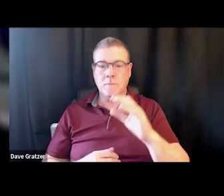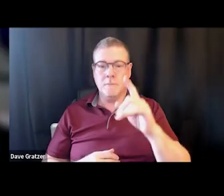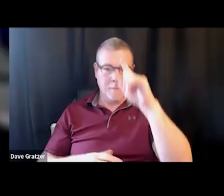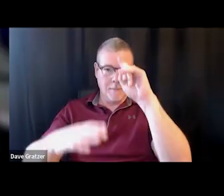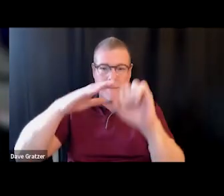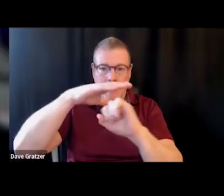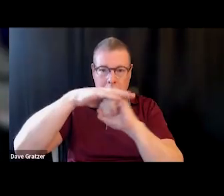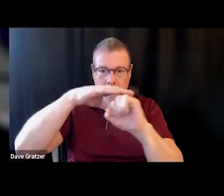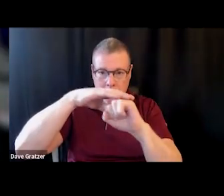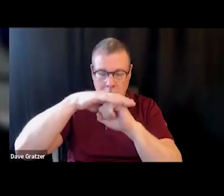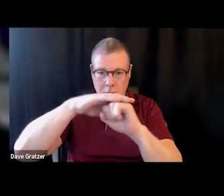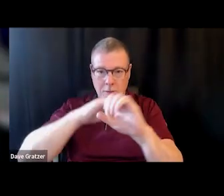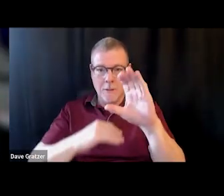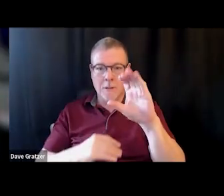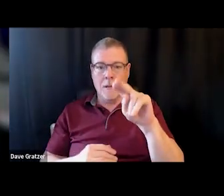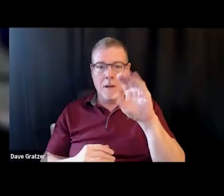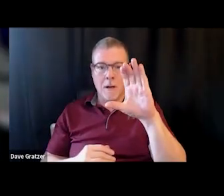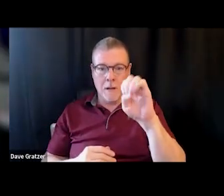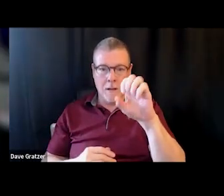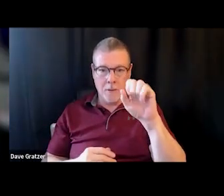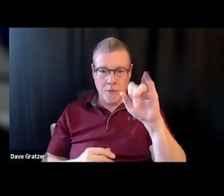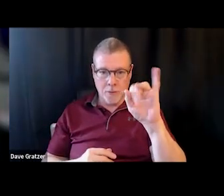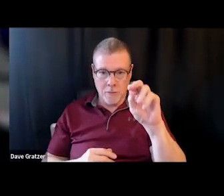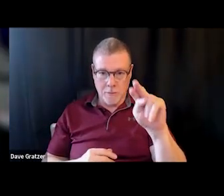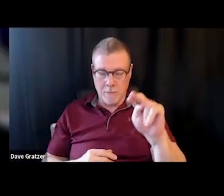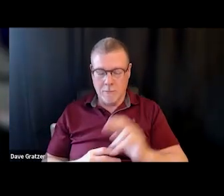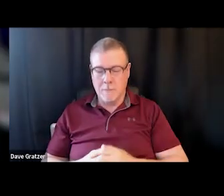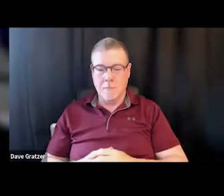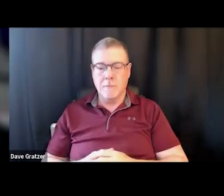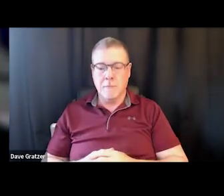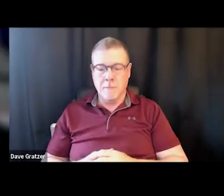o conmociones menores donde no perdí el conocimiento,